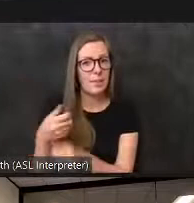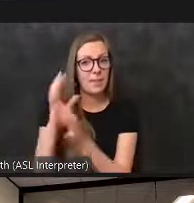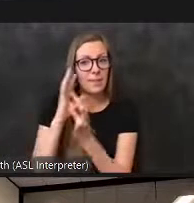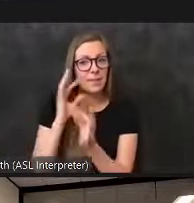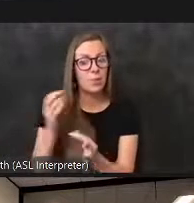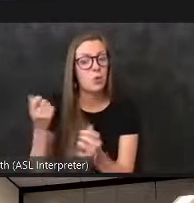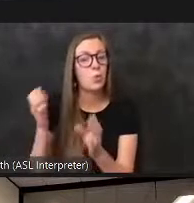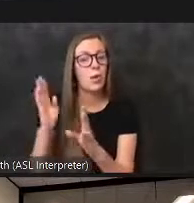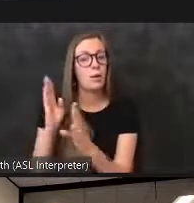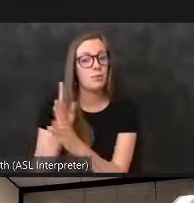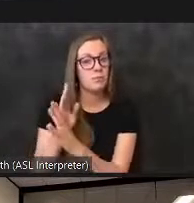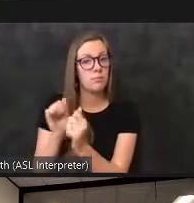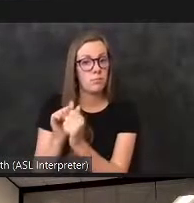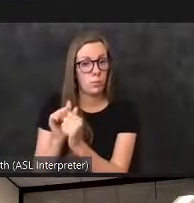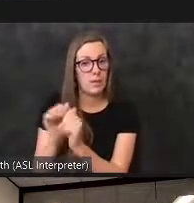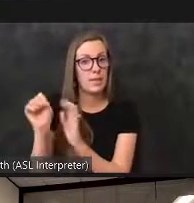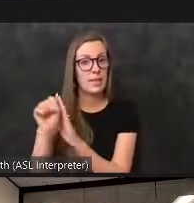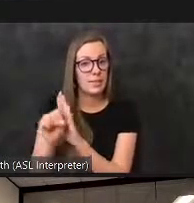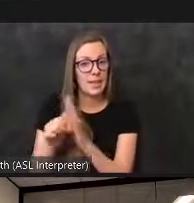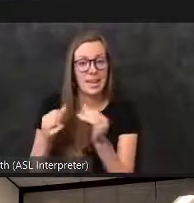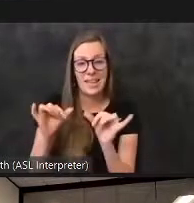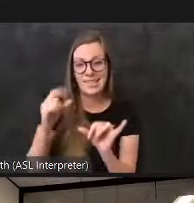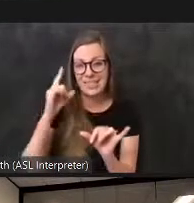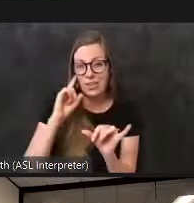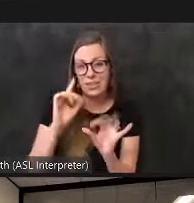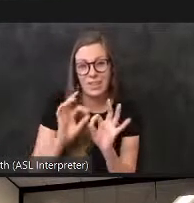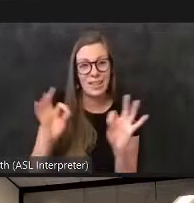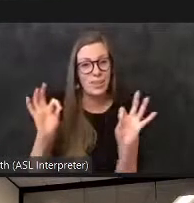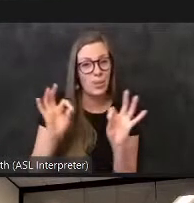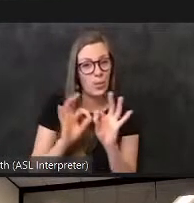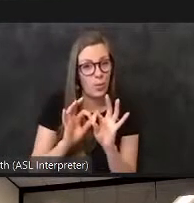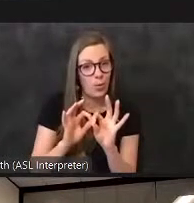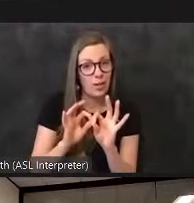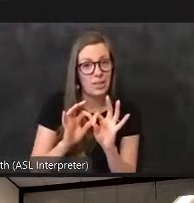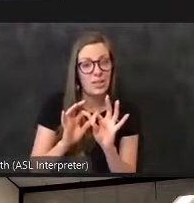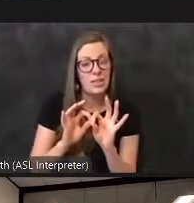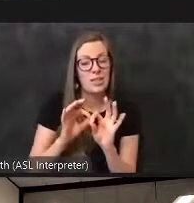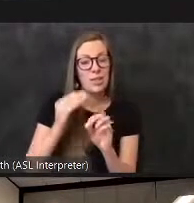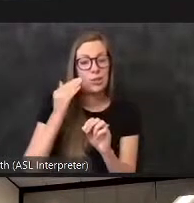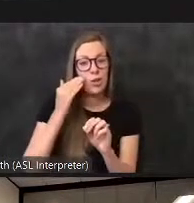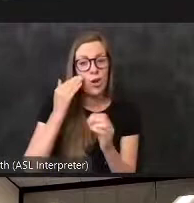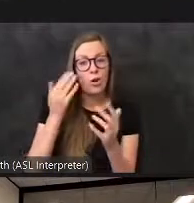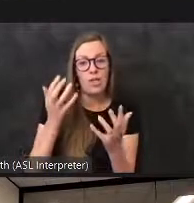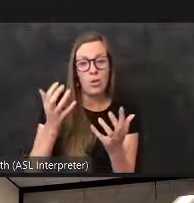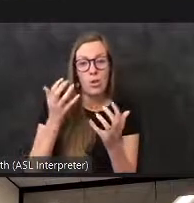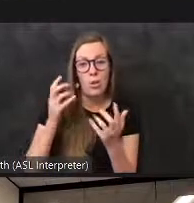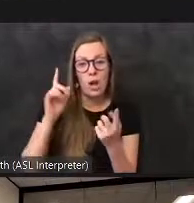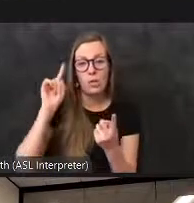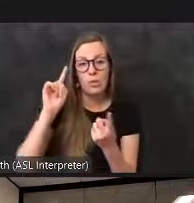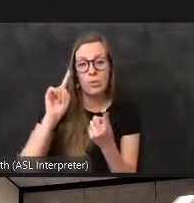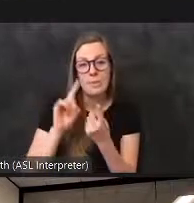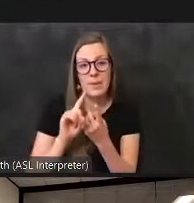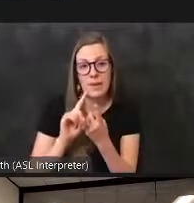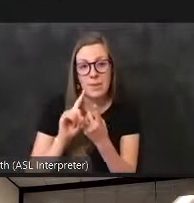Nosotros estamos al odiándolos de igual manera que el Estado. Creo que es importante el poder hacer notar que queremos minimizar la